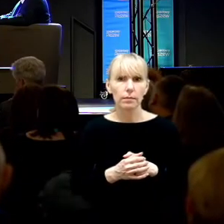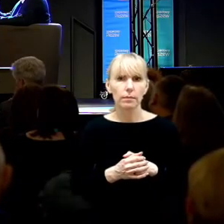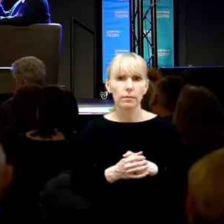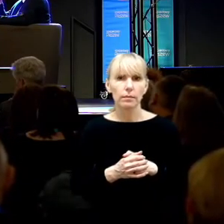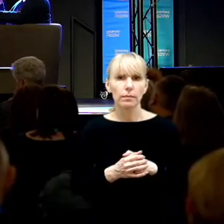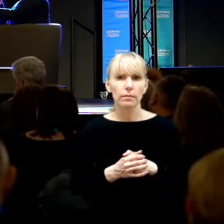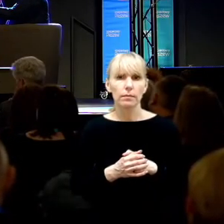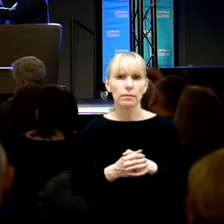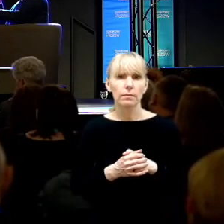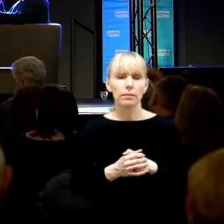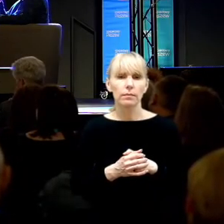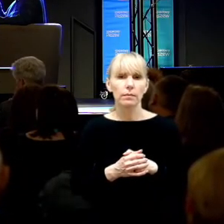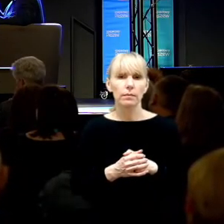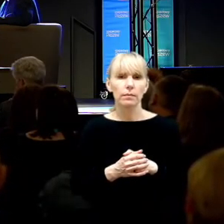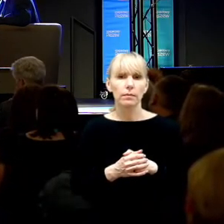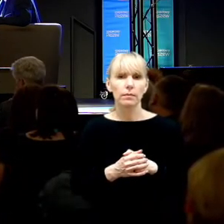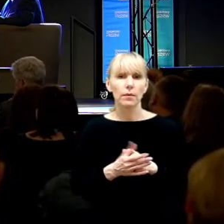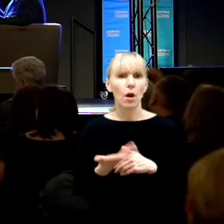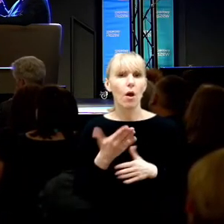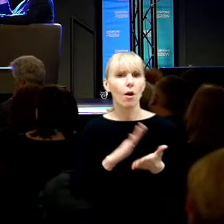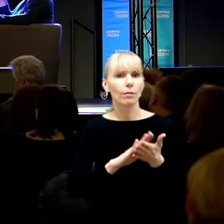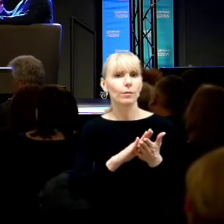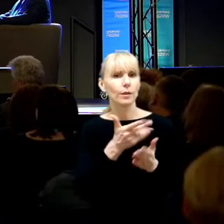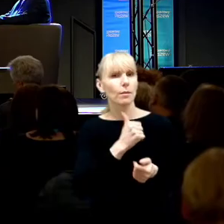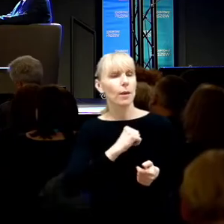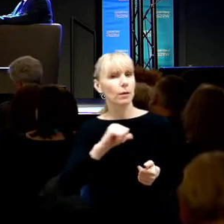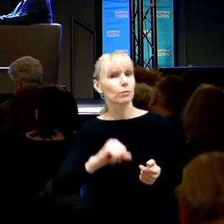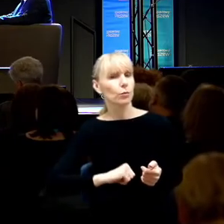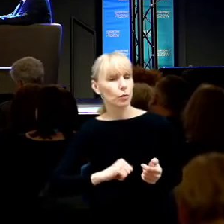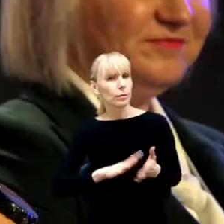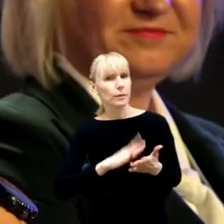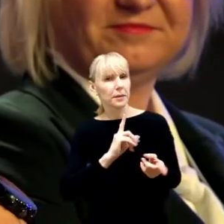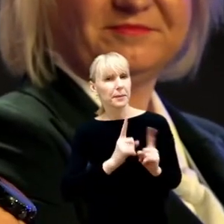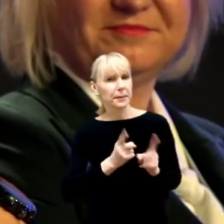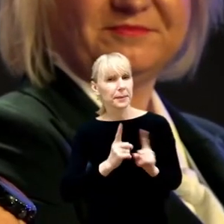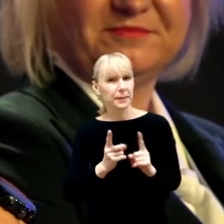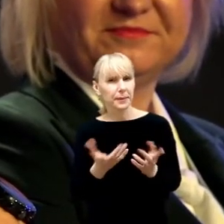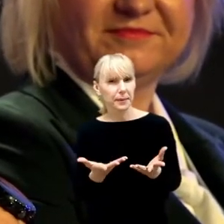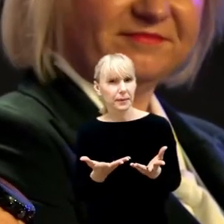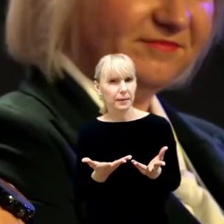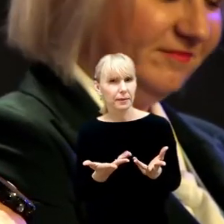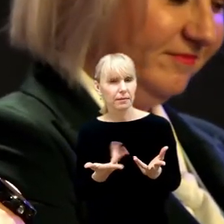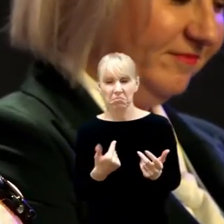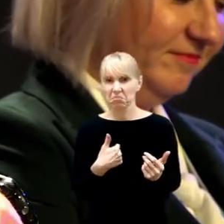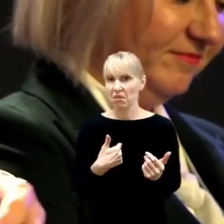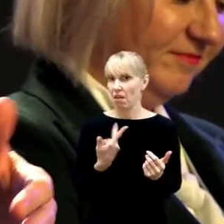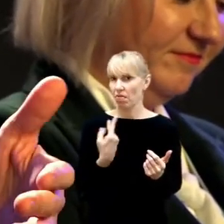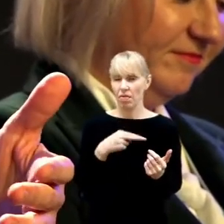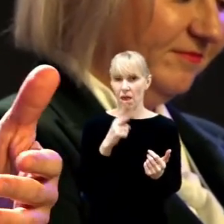Pan burmistrz najszybszy. Ja nie widzę takich jakichś problemów, bo tak,